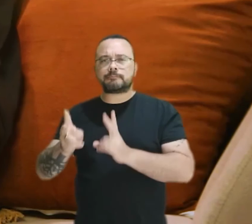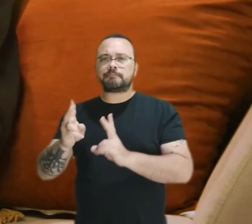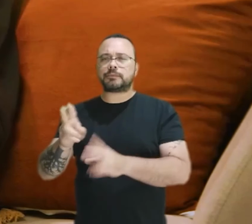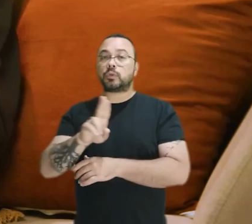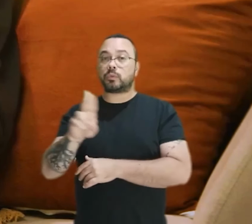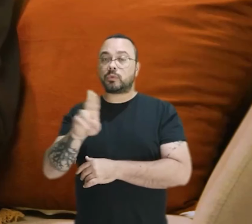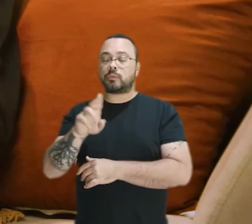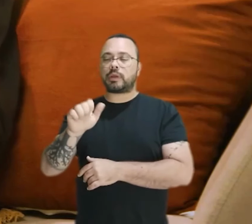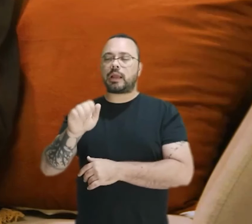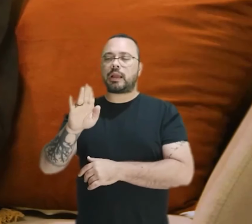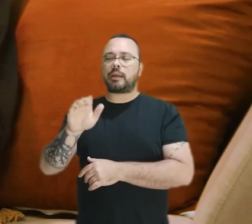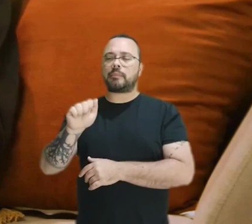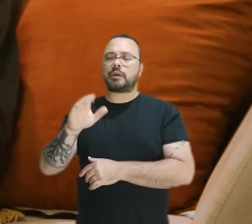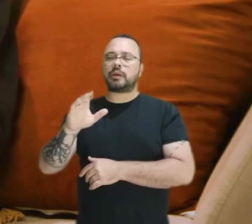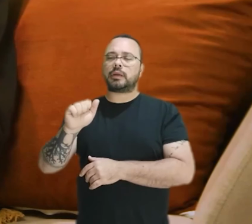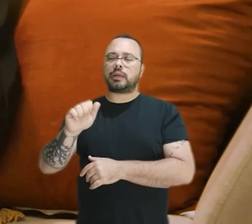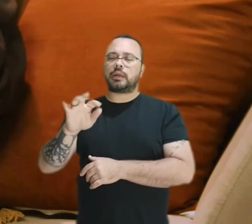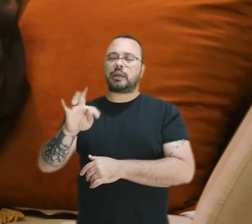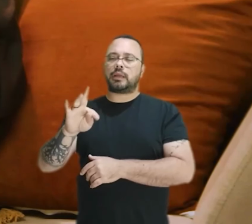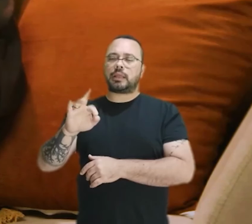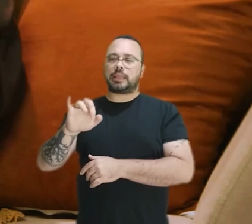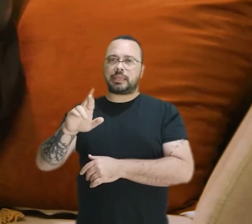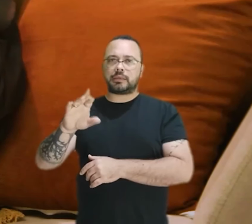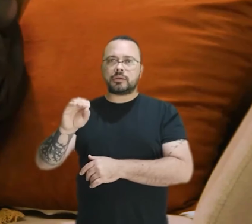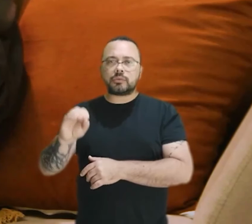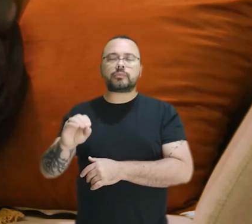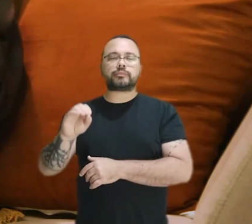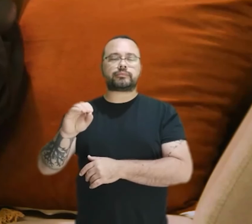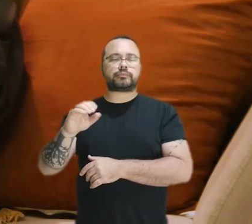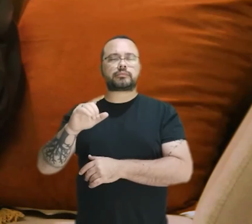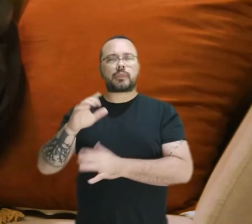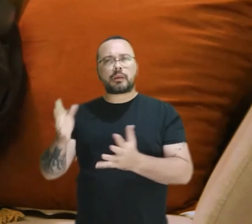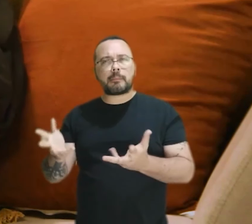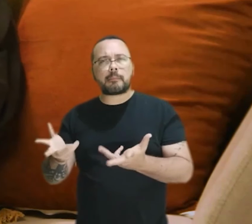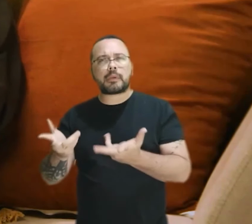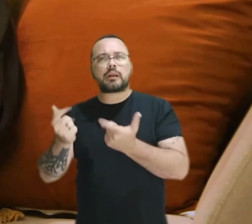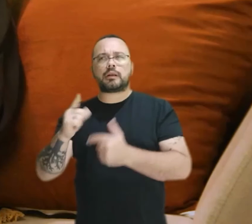Que é maravilhosa, e eu tinha... Sei lá, devia ter uns oito anos,